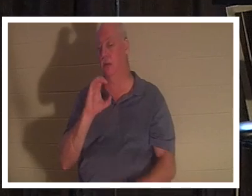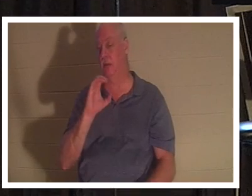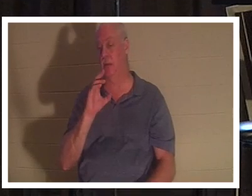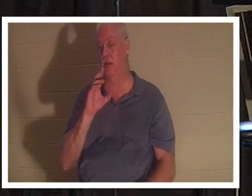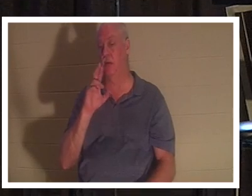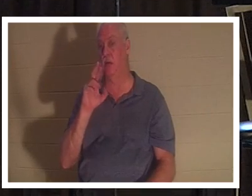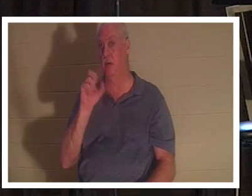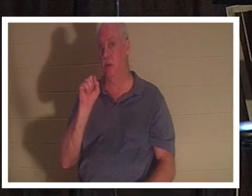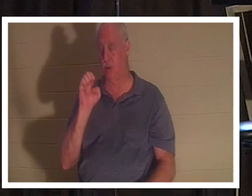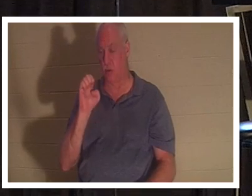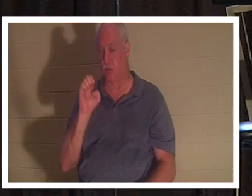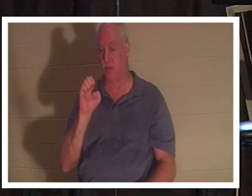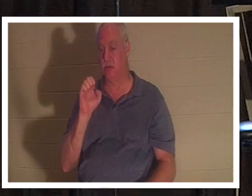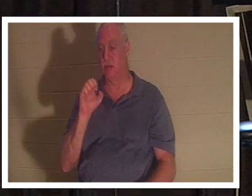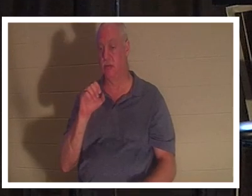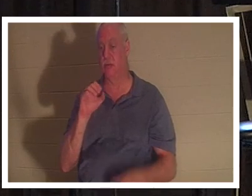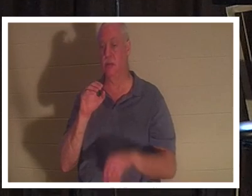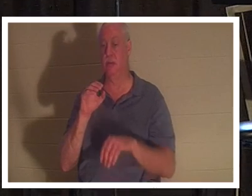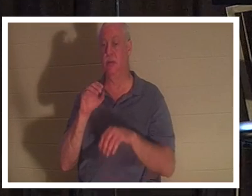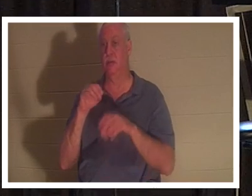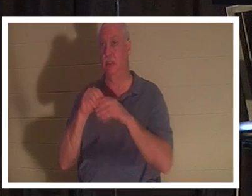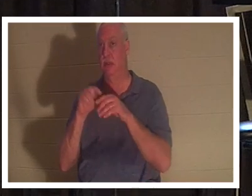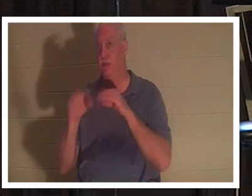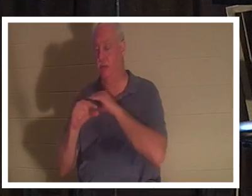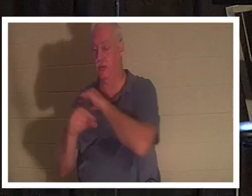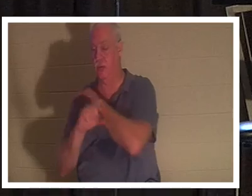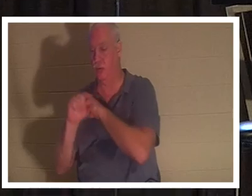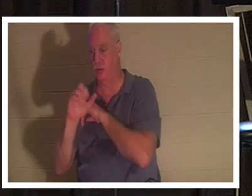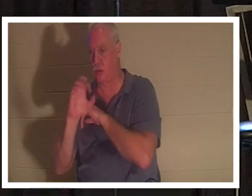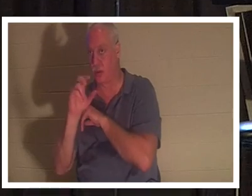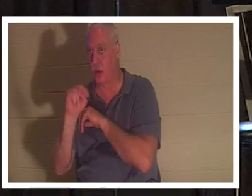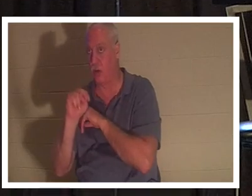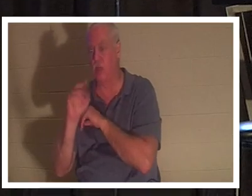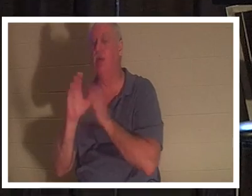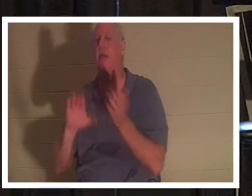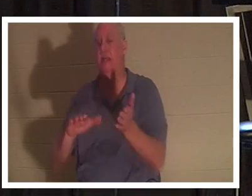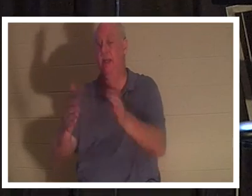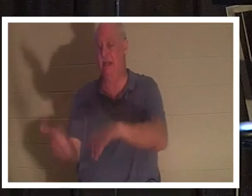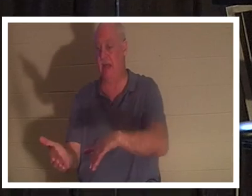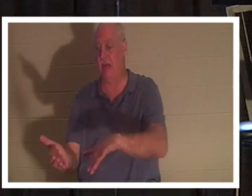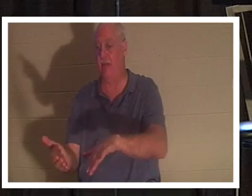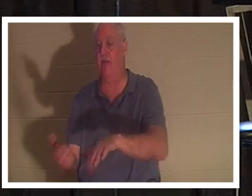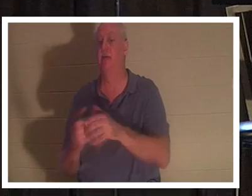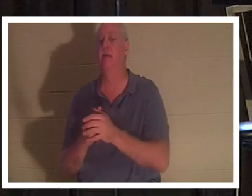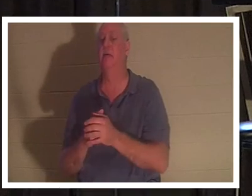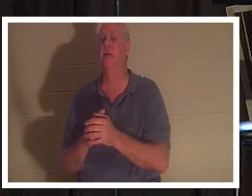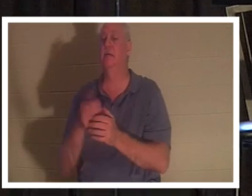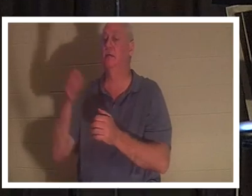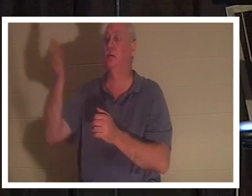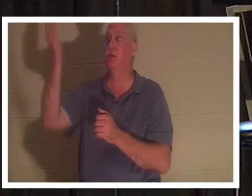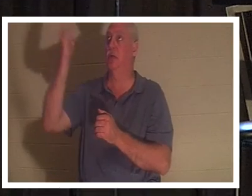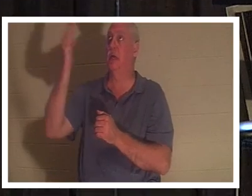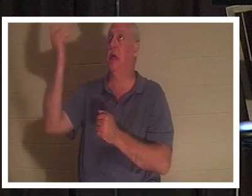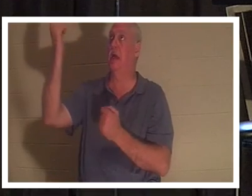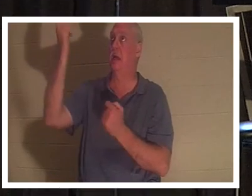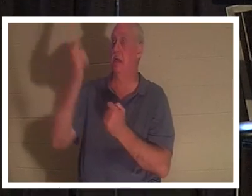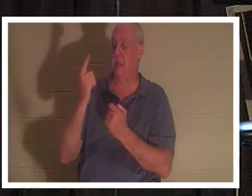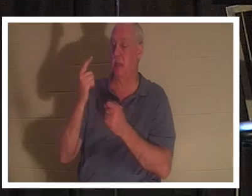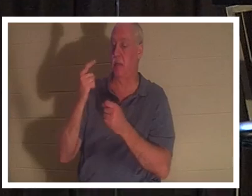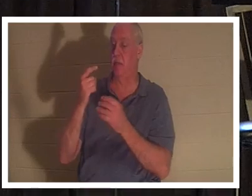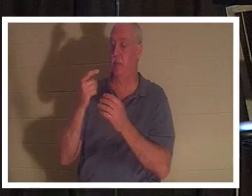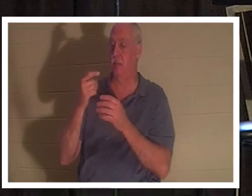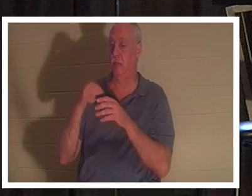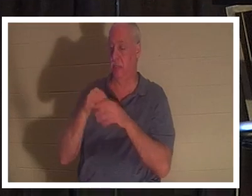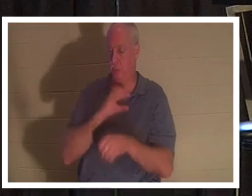、私たちと同じようにこの世に生まれてきました。 そこで神は、